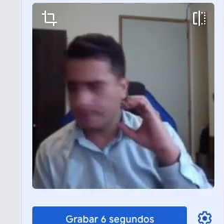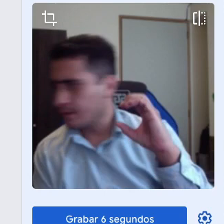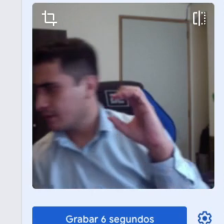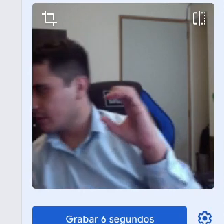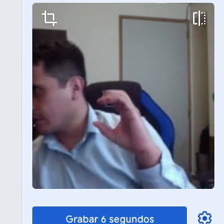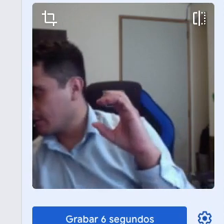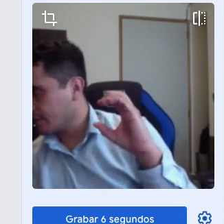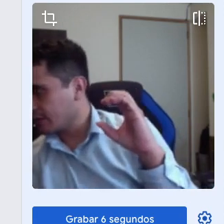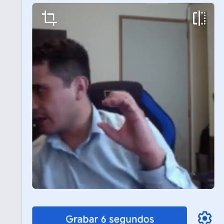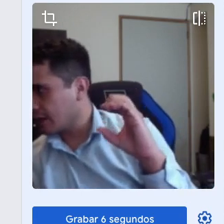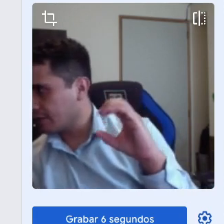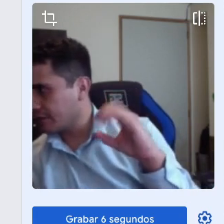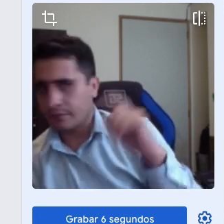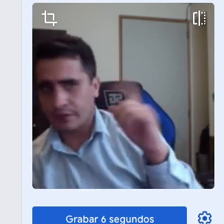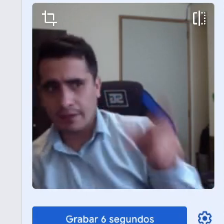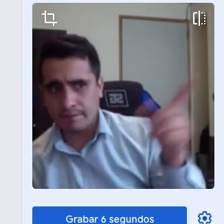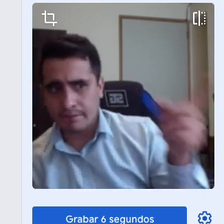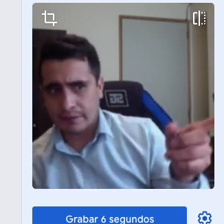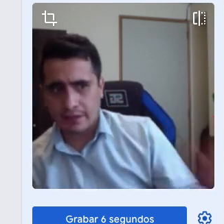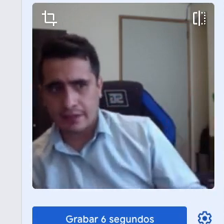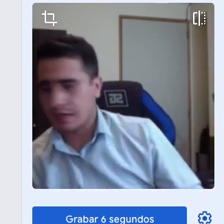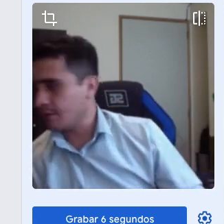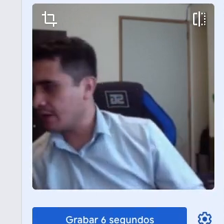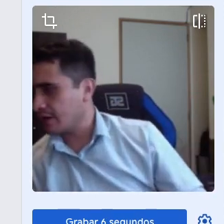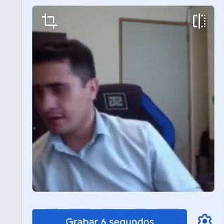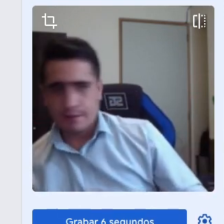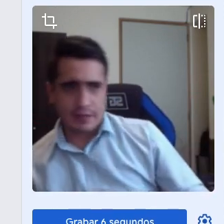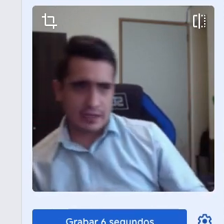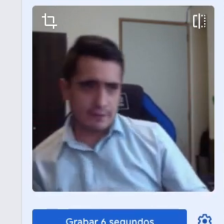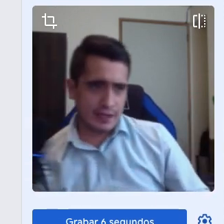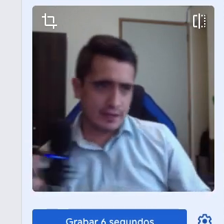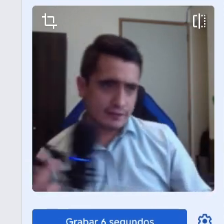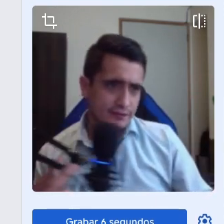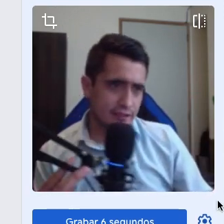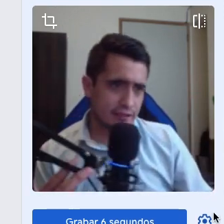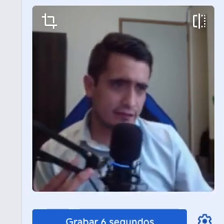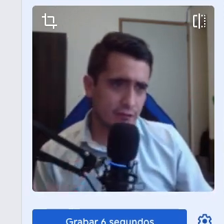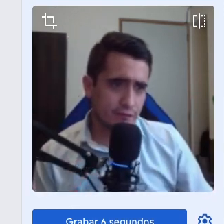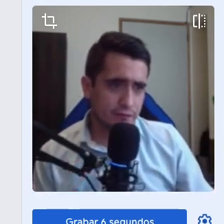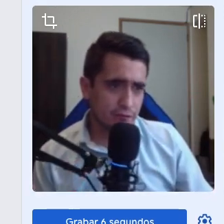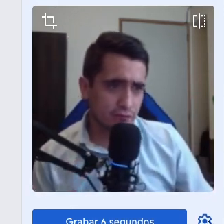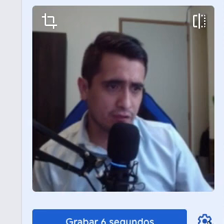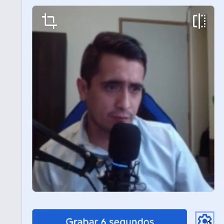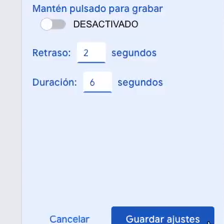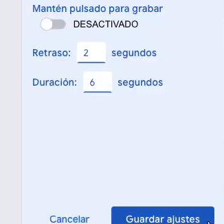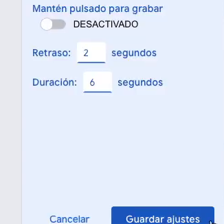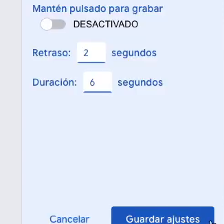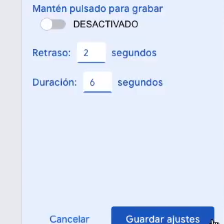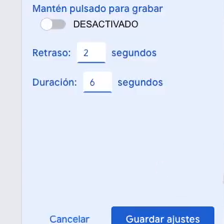y una vez que haga las voy a darle a grabar antes de hacerlo nos tenemos que ir aquí en lo que esté